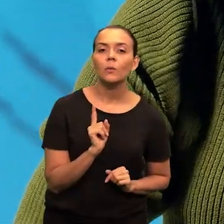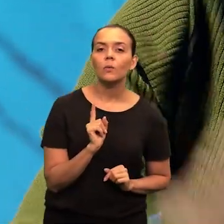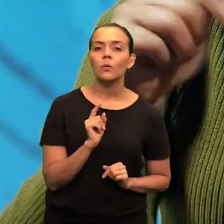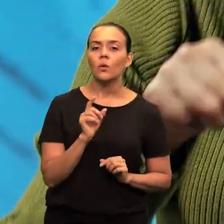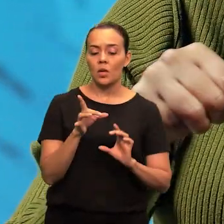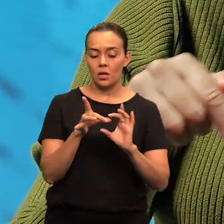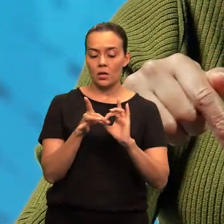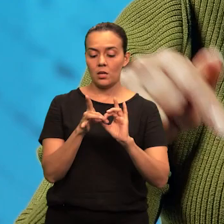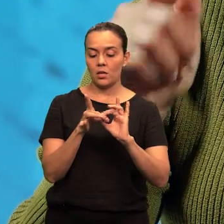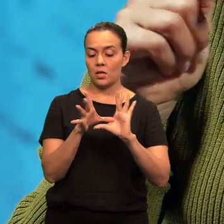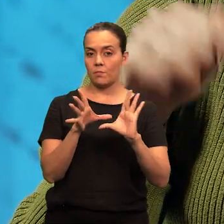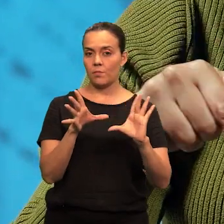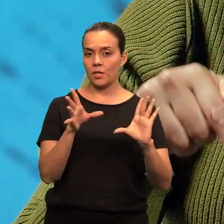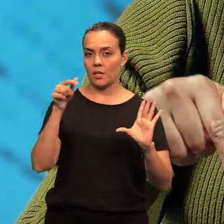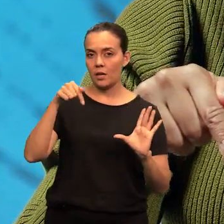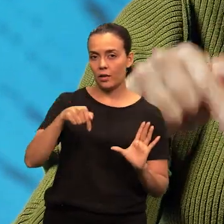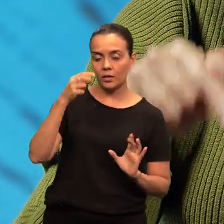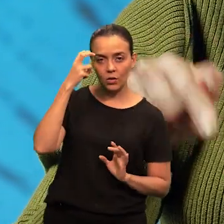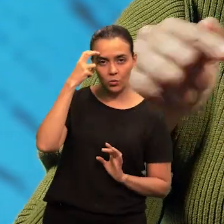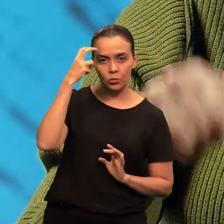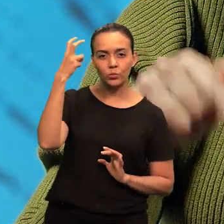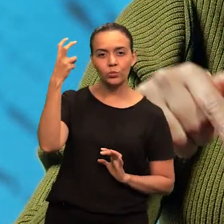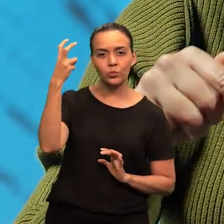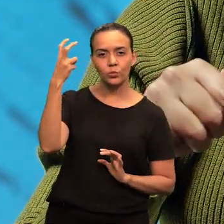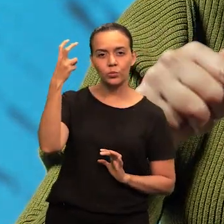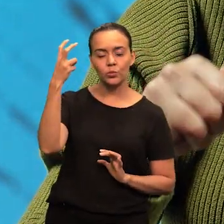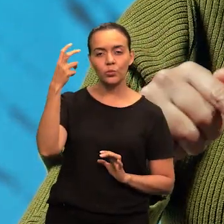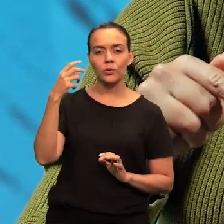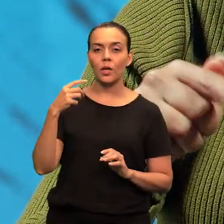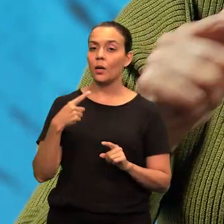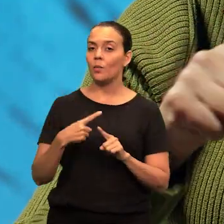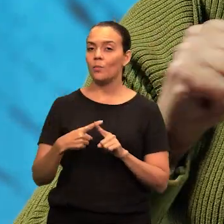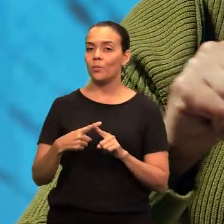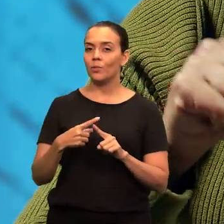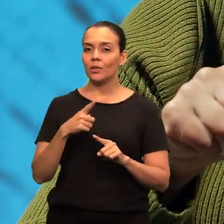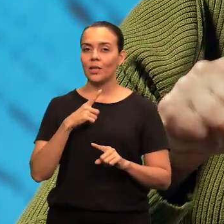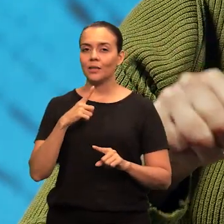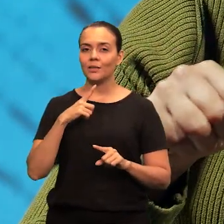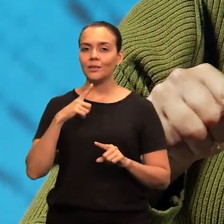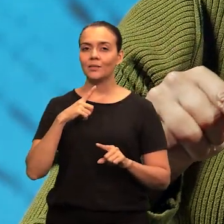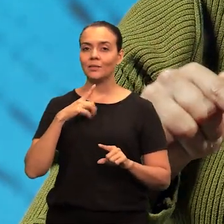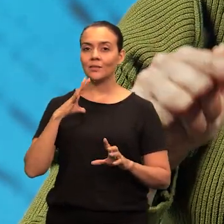Liberdade, na nossa cultura, ainda mais uma cultura que é construída